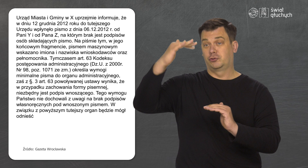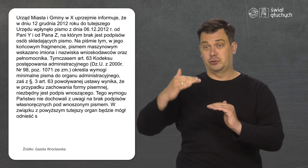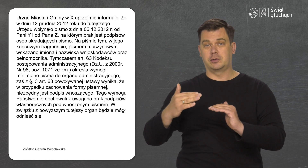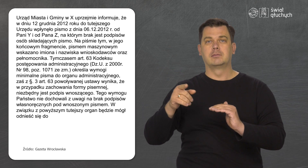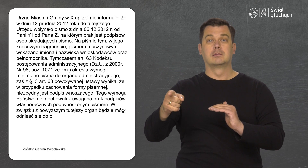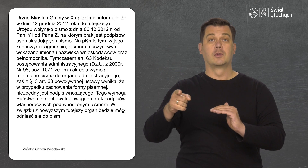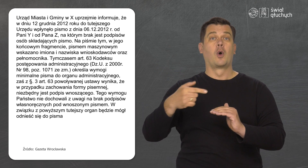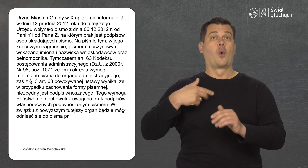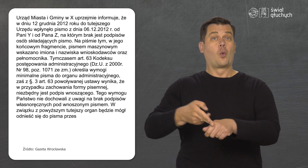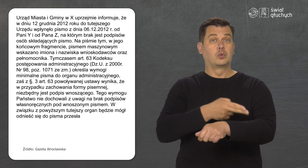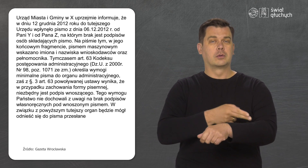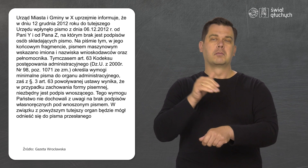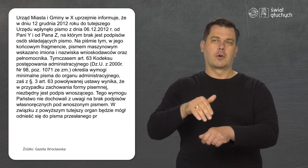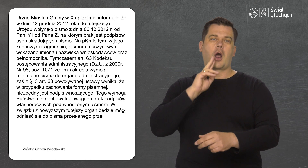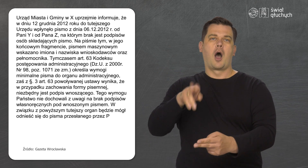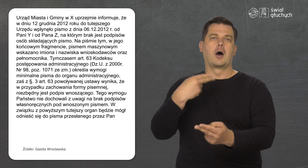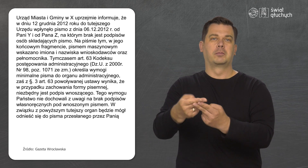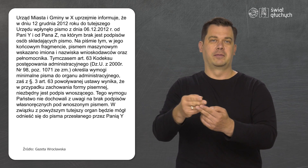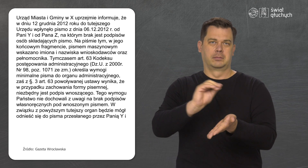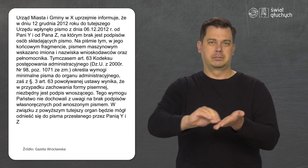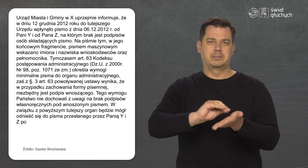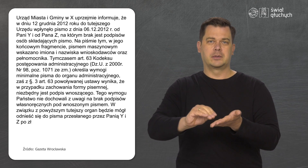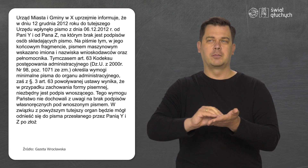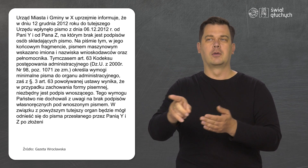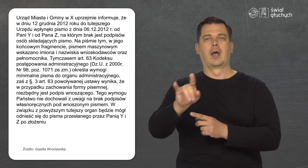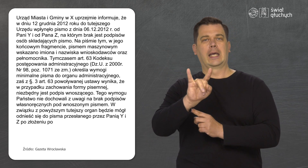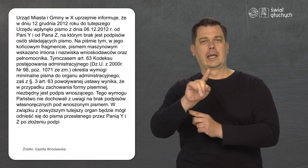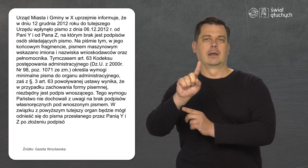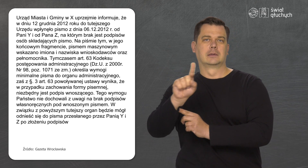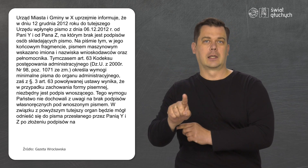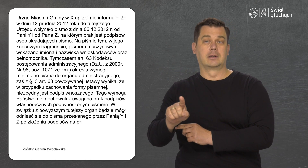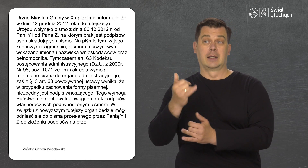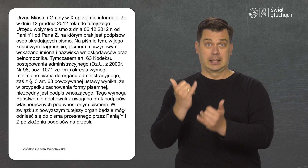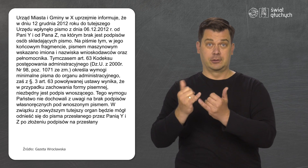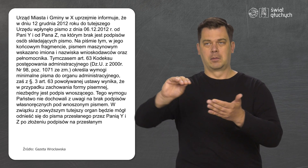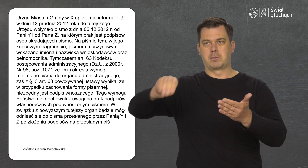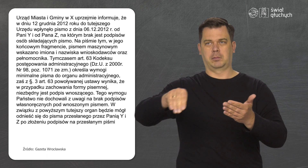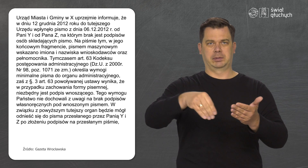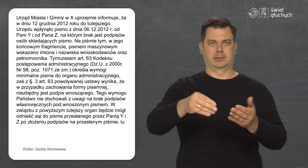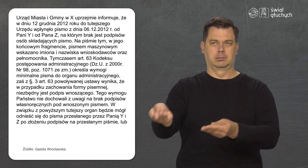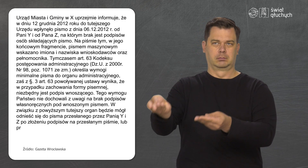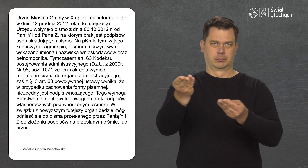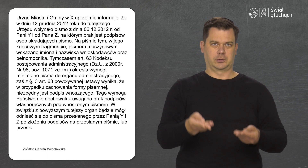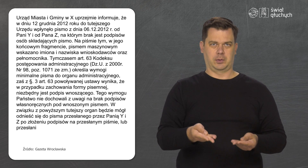będzie mógł odnieść się do pisma przesłanego przez Panią Y i Pana Z po złożeniu podpisów na przesłanym piśmie,